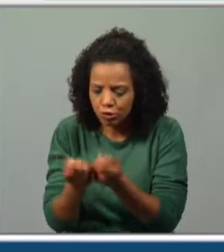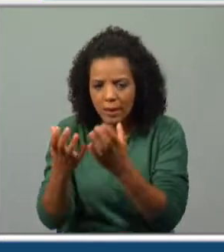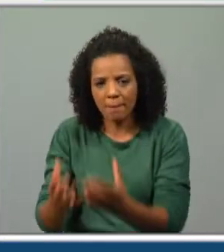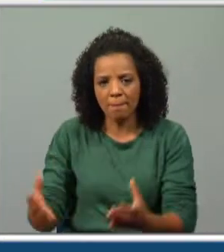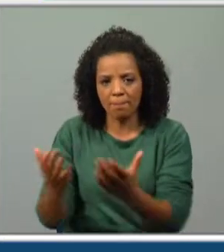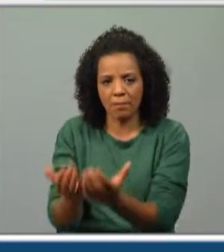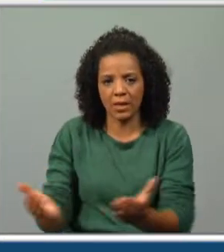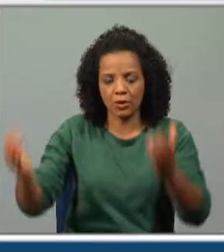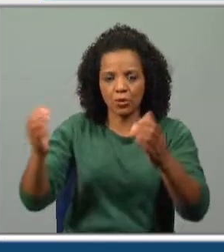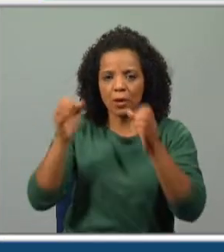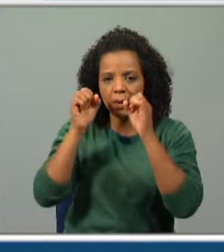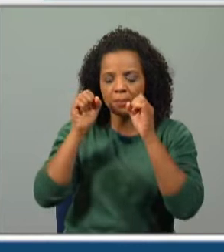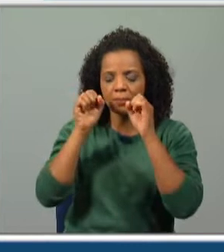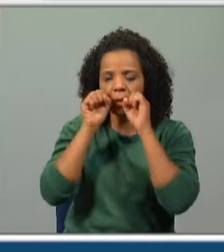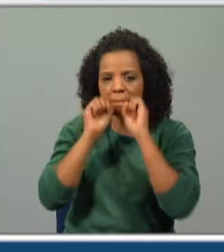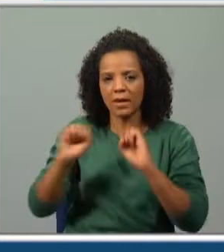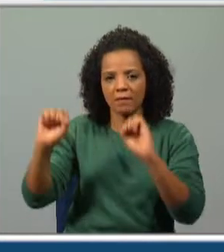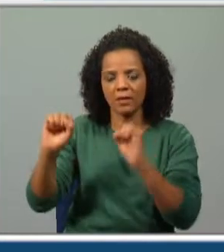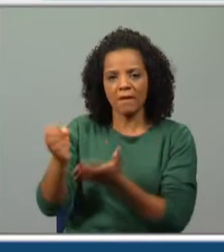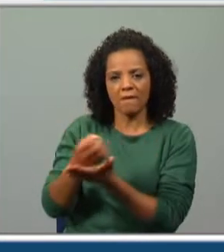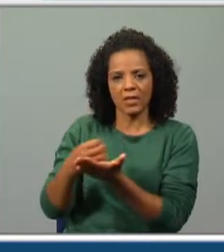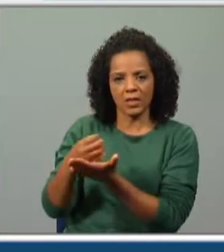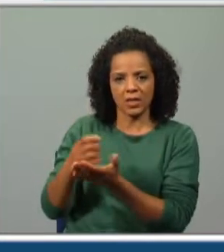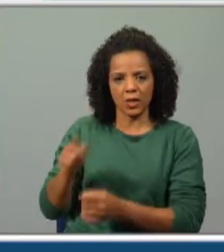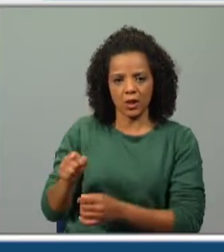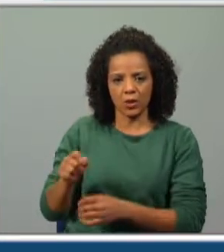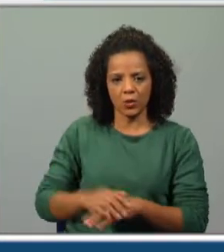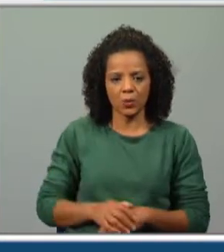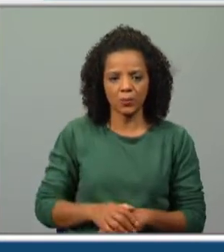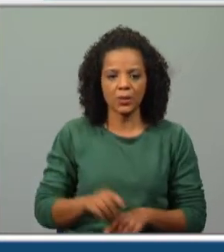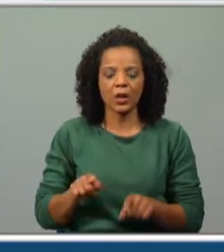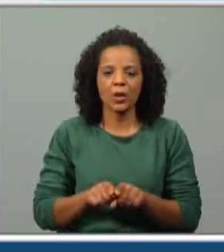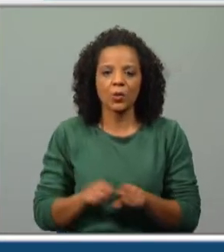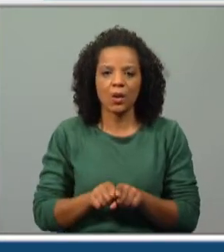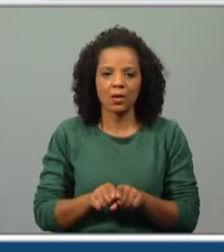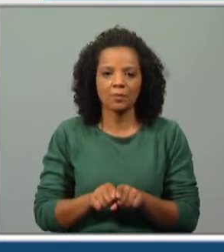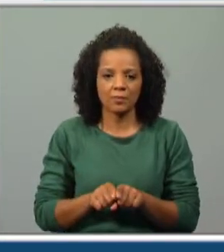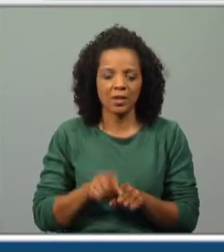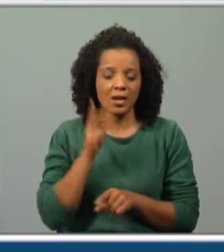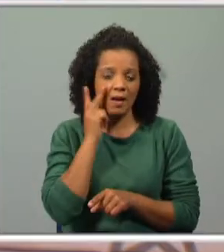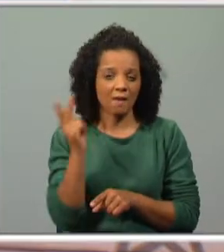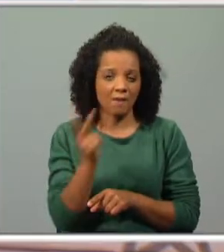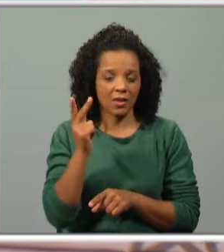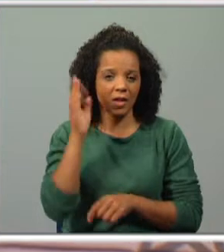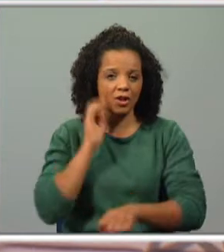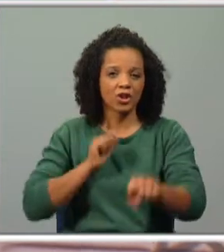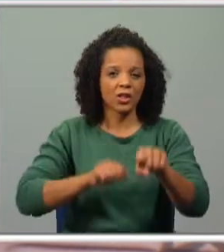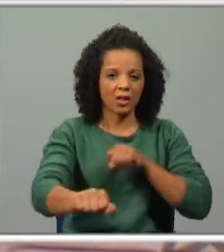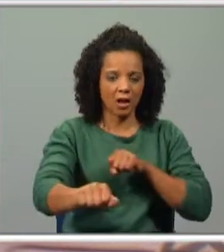vazio temos aqui a alusão ao valor da vida dos escravo que foi arrancado do void 我們在這裡暗示了被撕裂的奴隸的生活